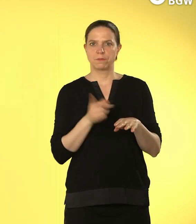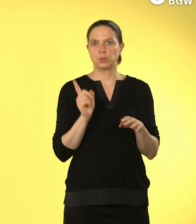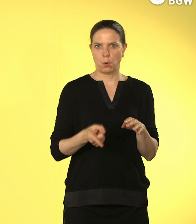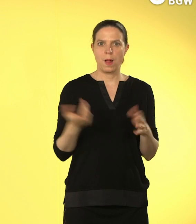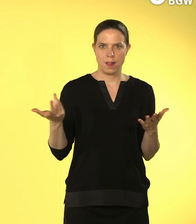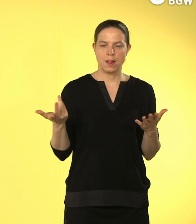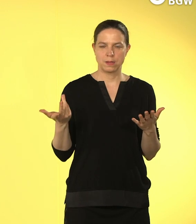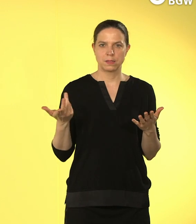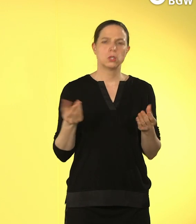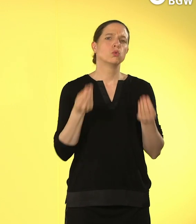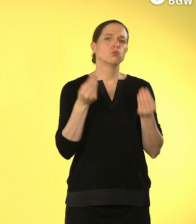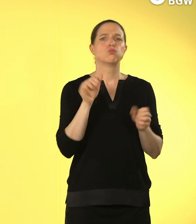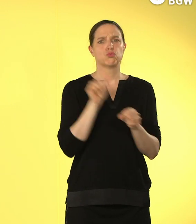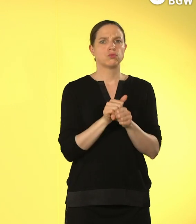In der Regel sind es 30 Sekunden.